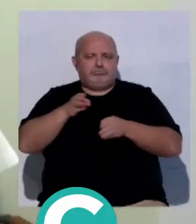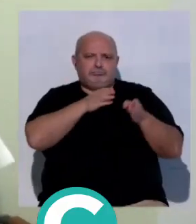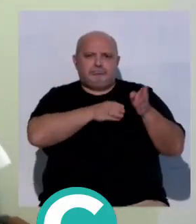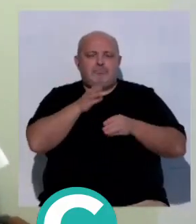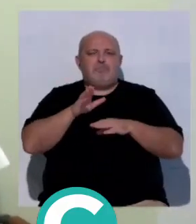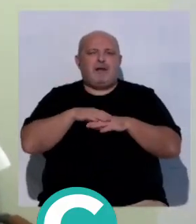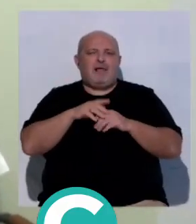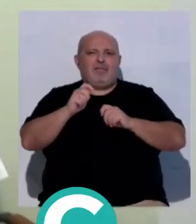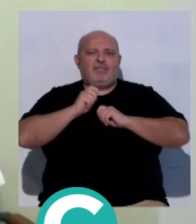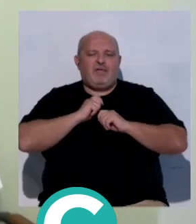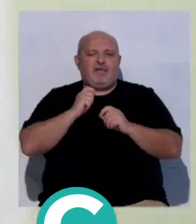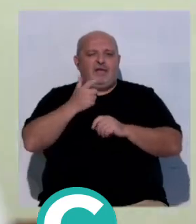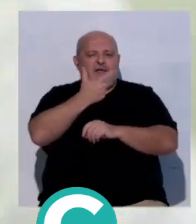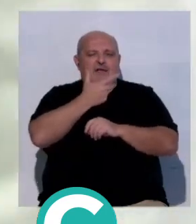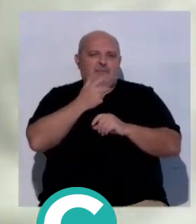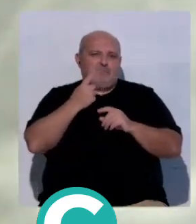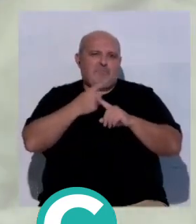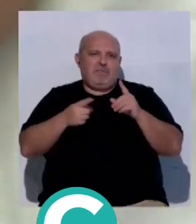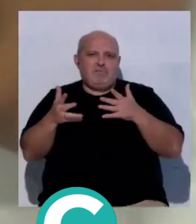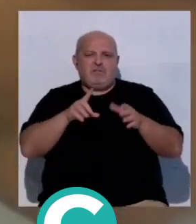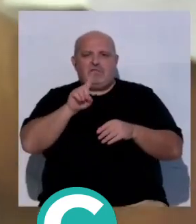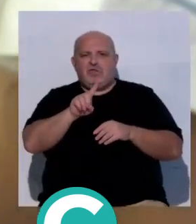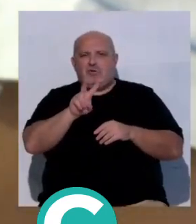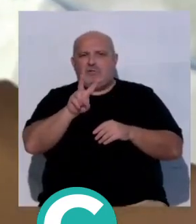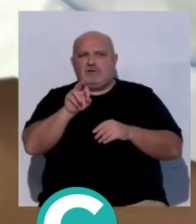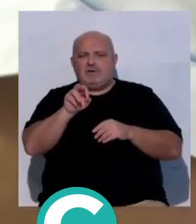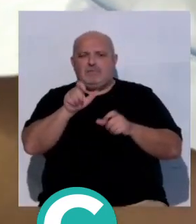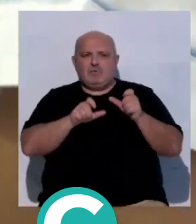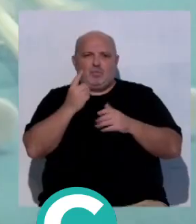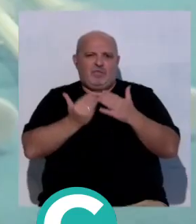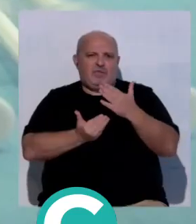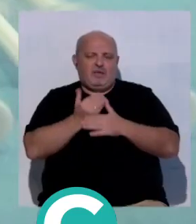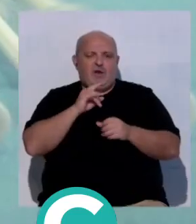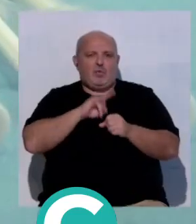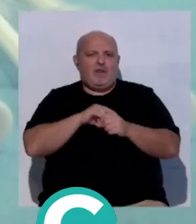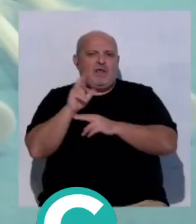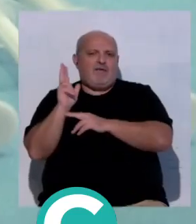para recibir los antídotos una media de 120 personas al día de lunes a viernes en horario